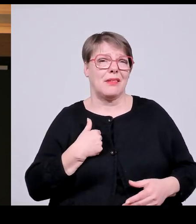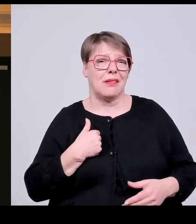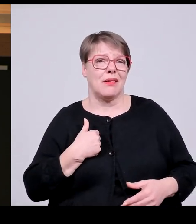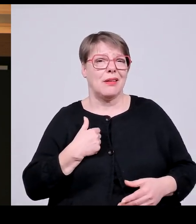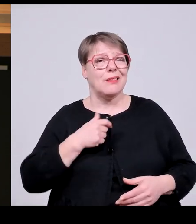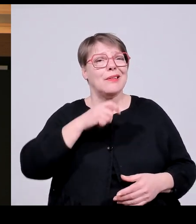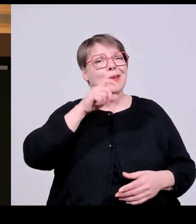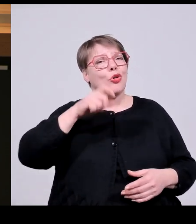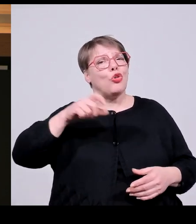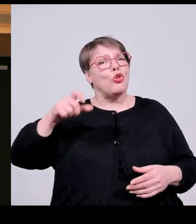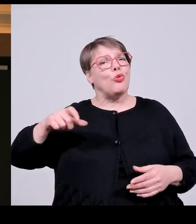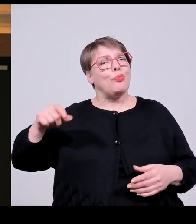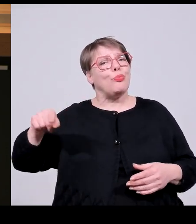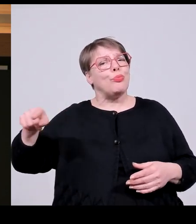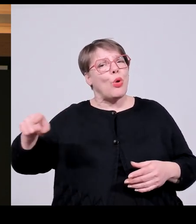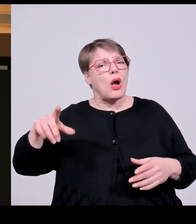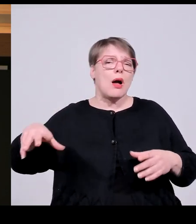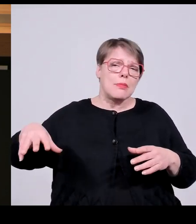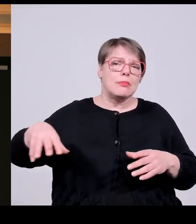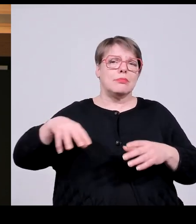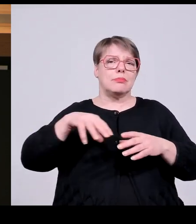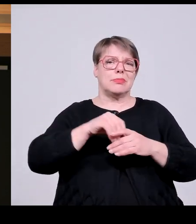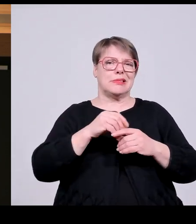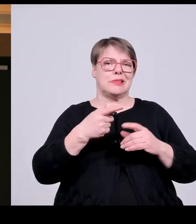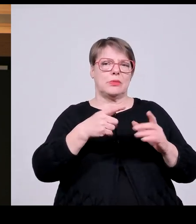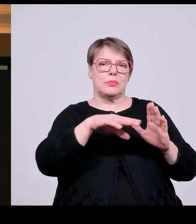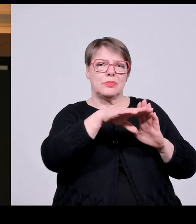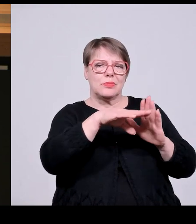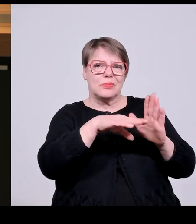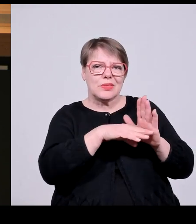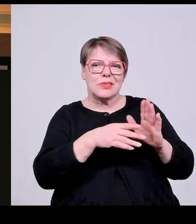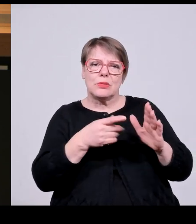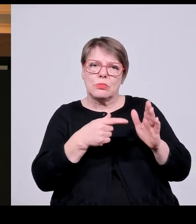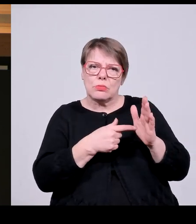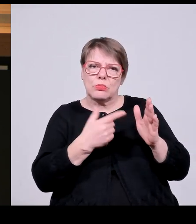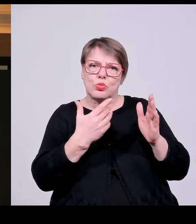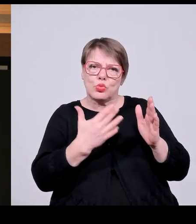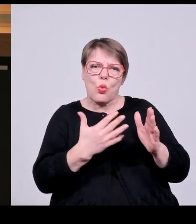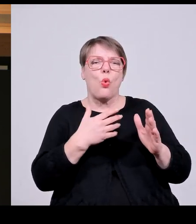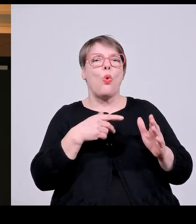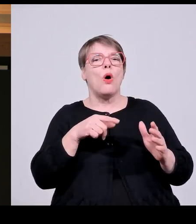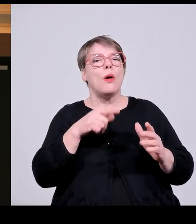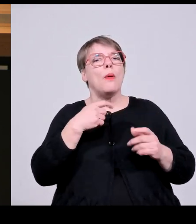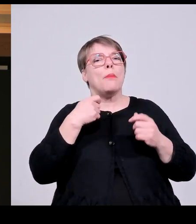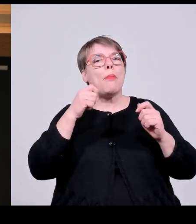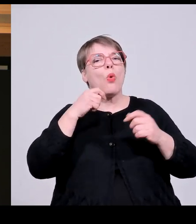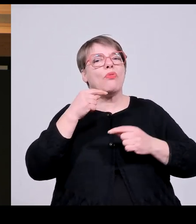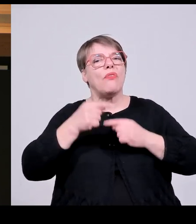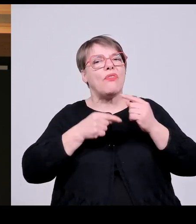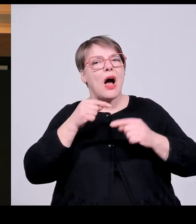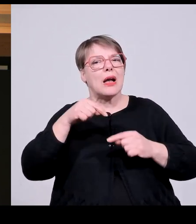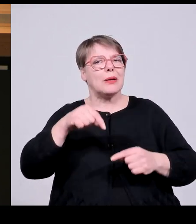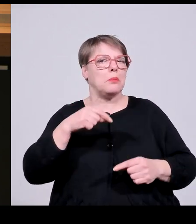Dass das in Berlin 10, 20 Jahre dauert, ist traurig, liegt aber ganz bestimmt nicht daran, dass uns hier ein Gesetz fehlt.